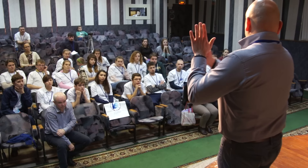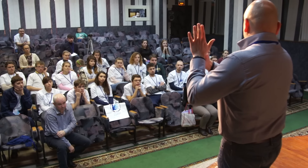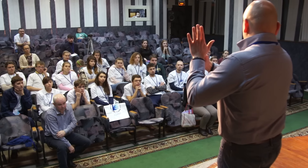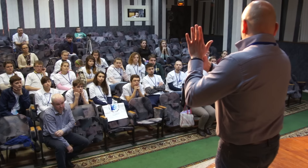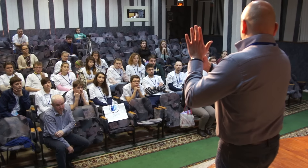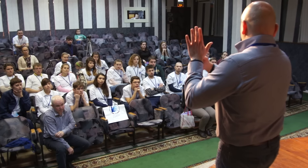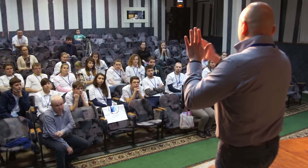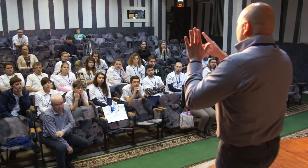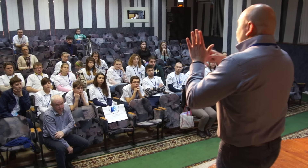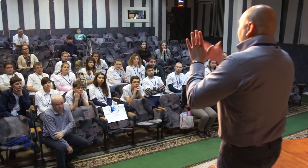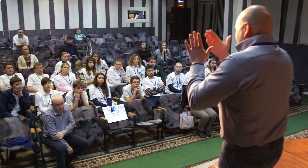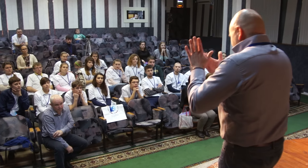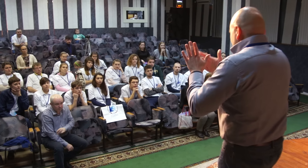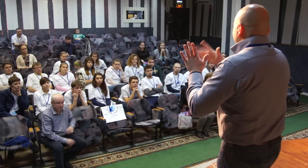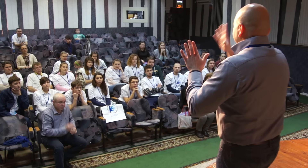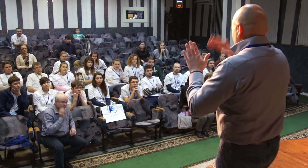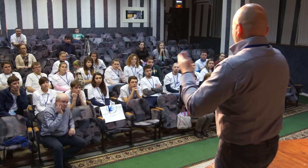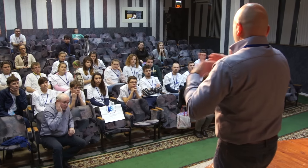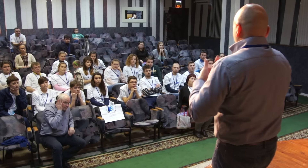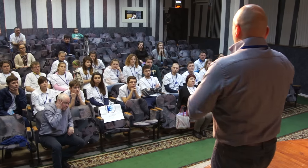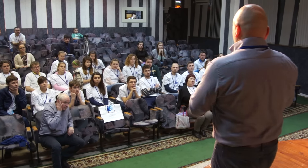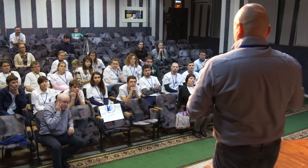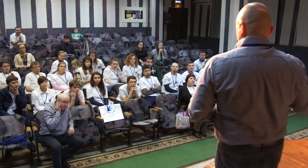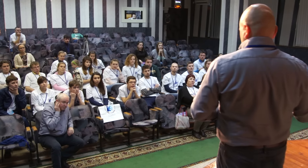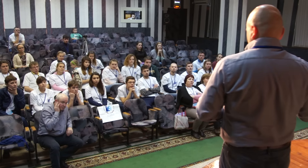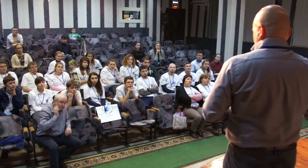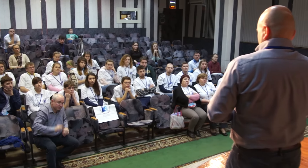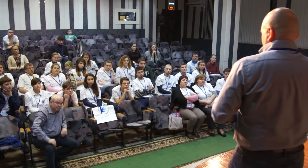Он также рассказал о работе над принятием Конвенции ООН в РФ.